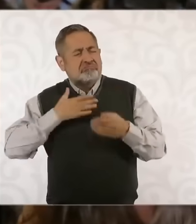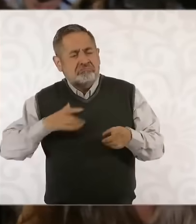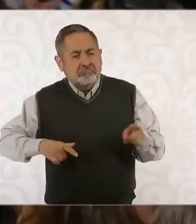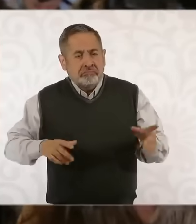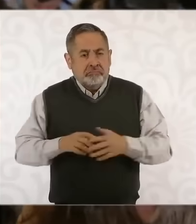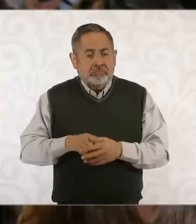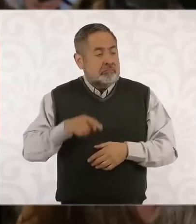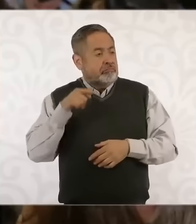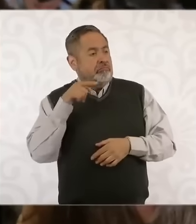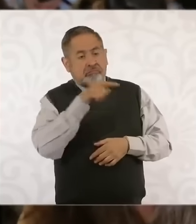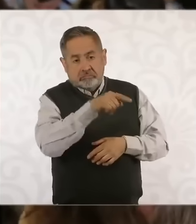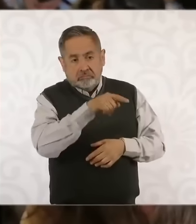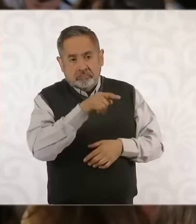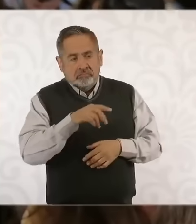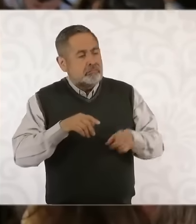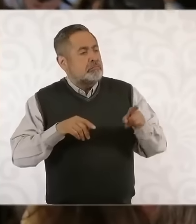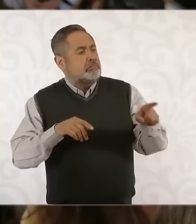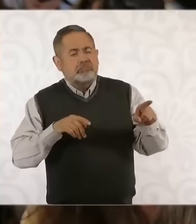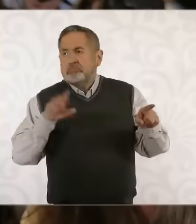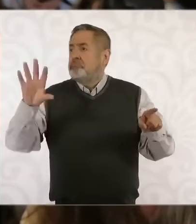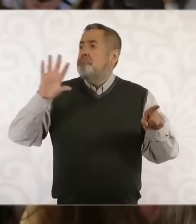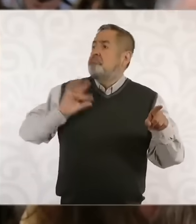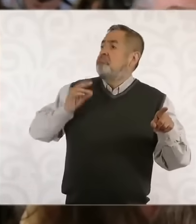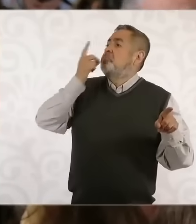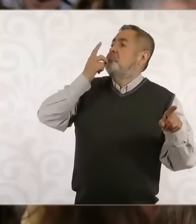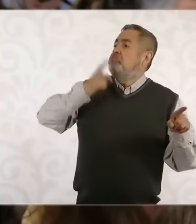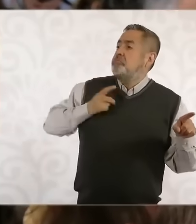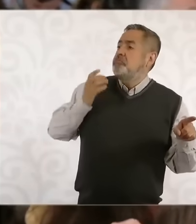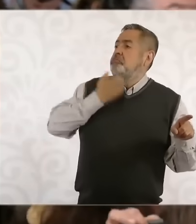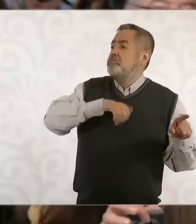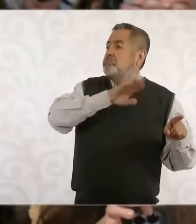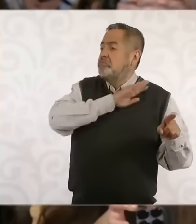su nombre para señalar que usted de palabras textuales, cualquiera que esto signifique,